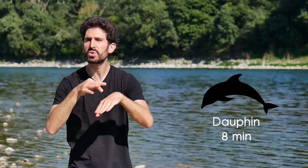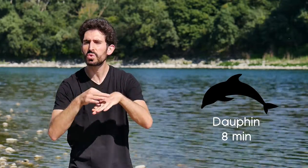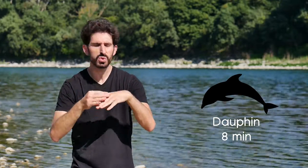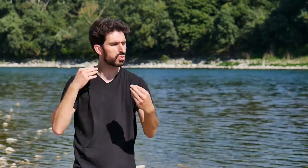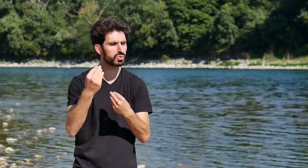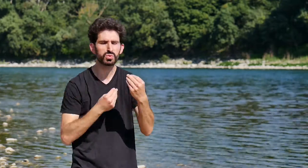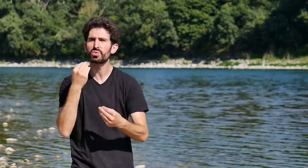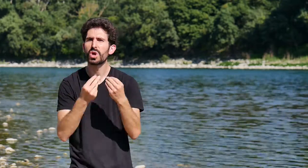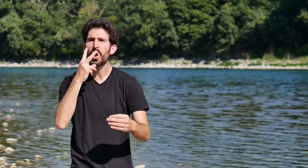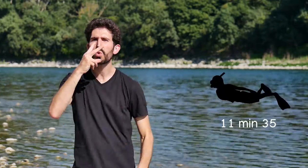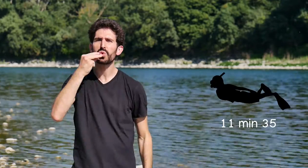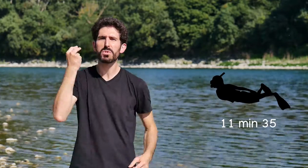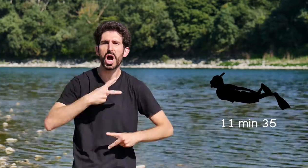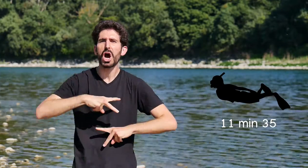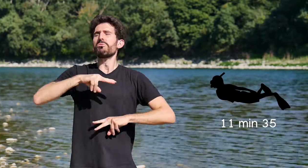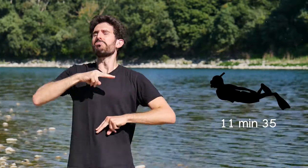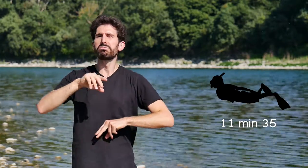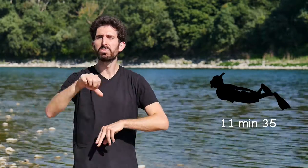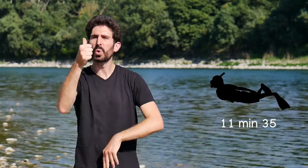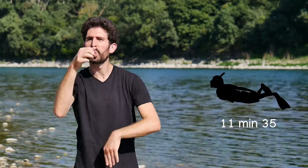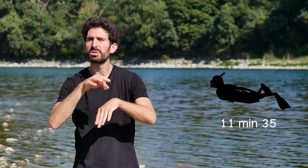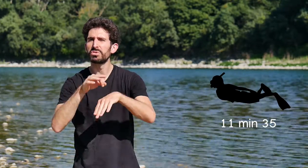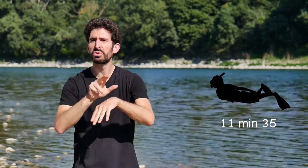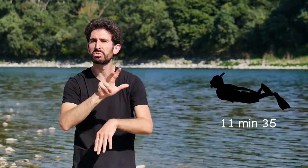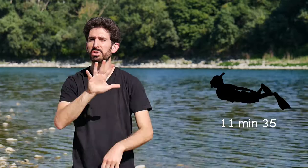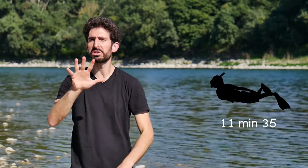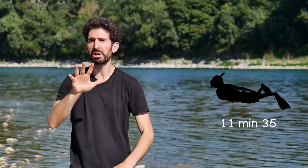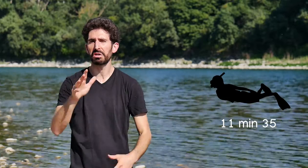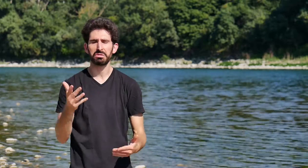Ou bien, 11 min 35 d'apnée pour un humain.